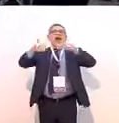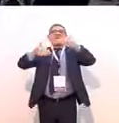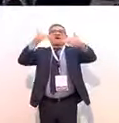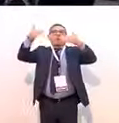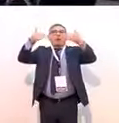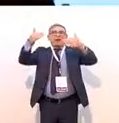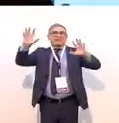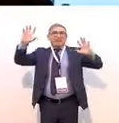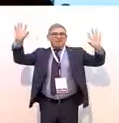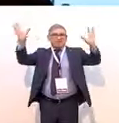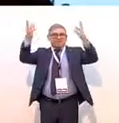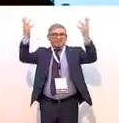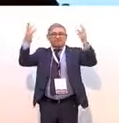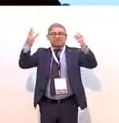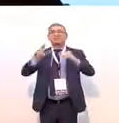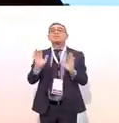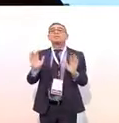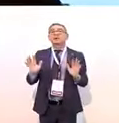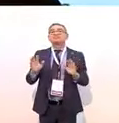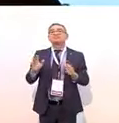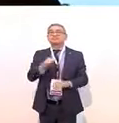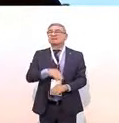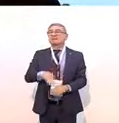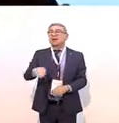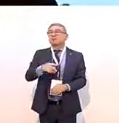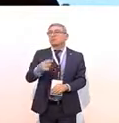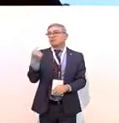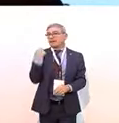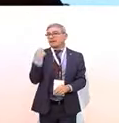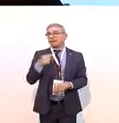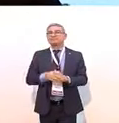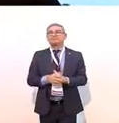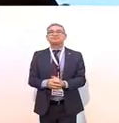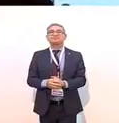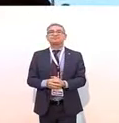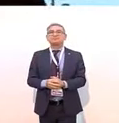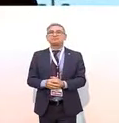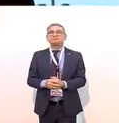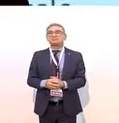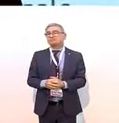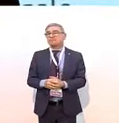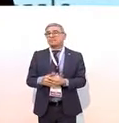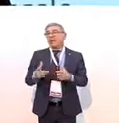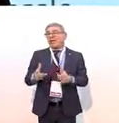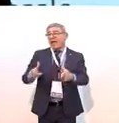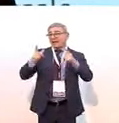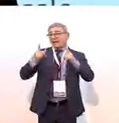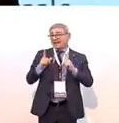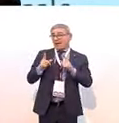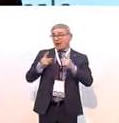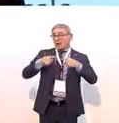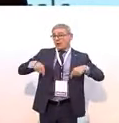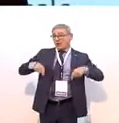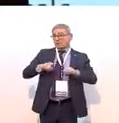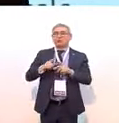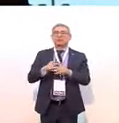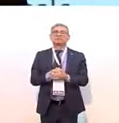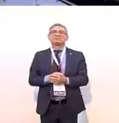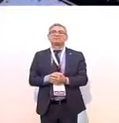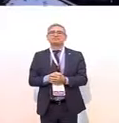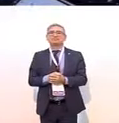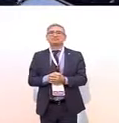Ma Napoli ieri ci ha fatto un regalo, tra i tanti. Ed è un’immagine che molti delegati